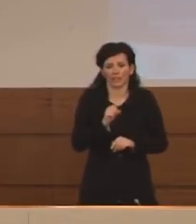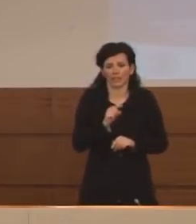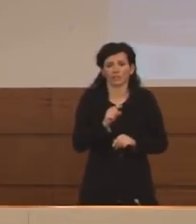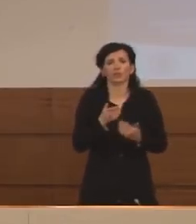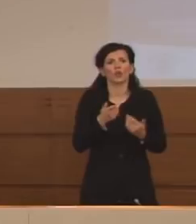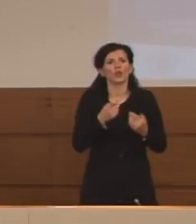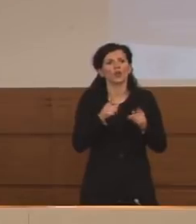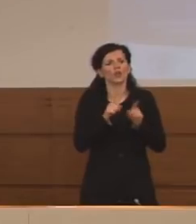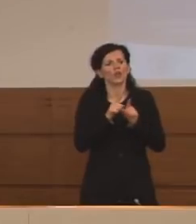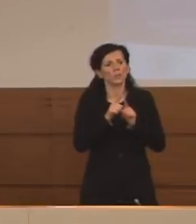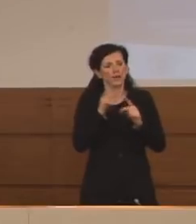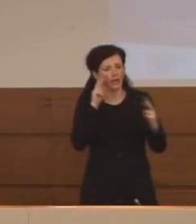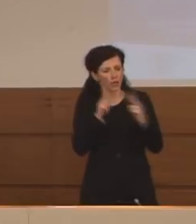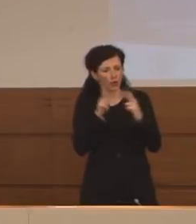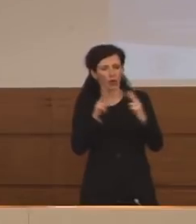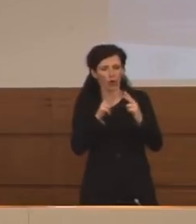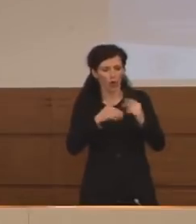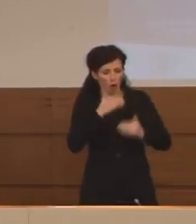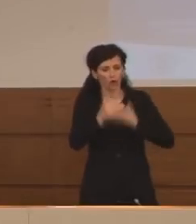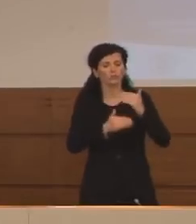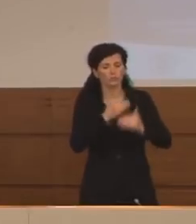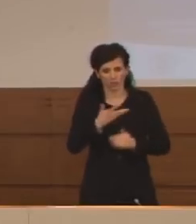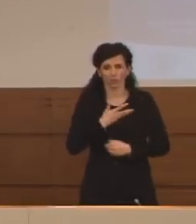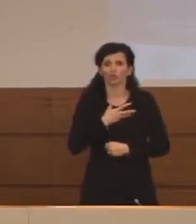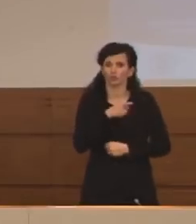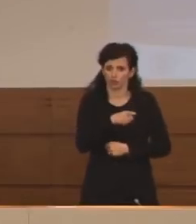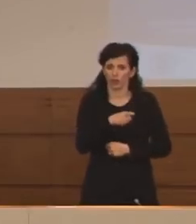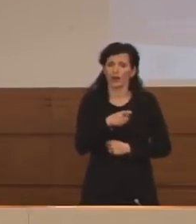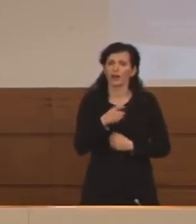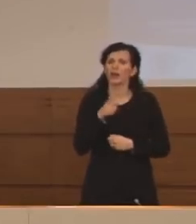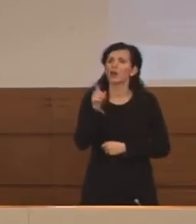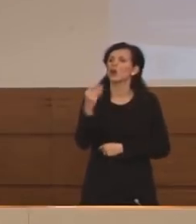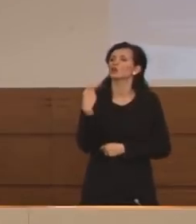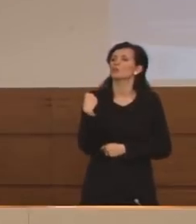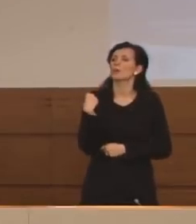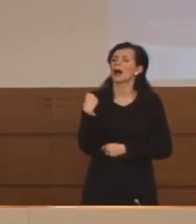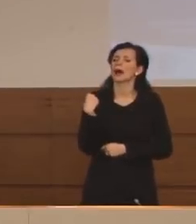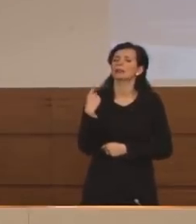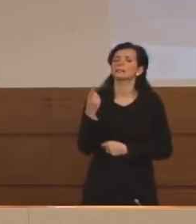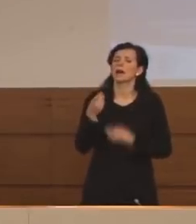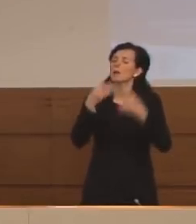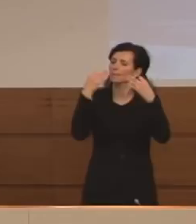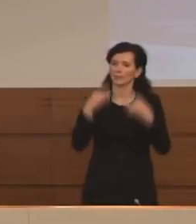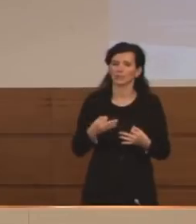La domanda che lei mi faceva, molto precisa. Per esempio ci sono differenze geografiche